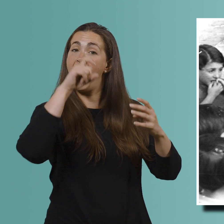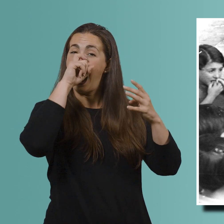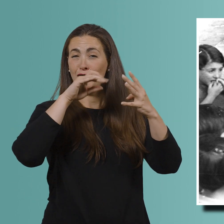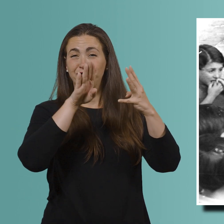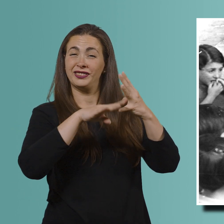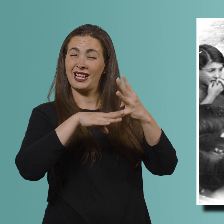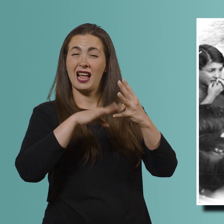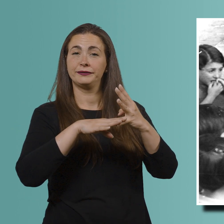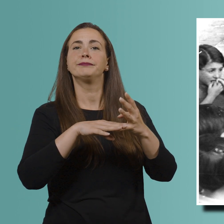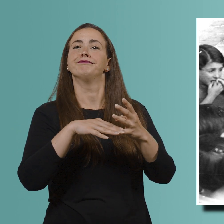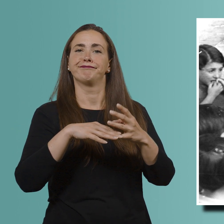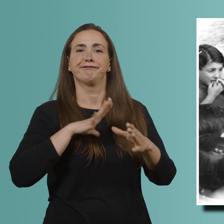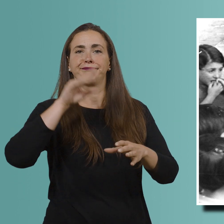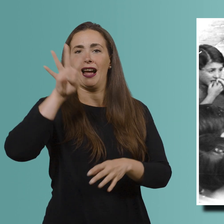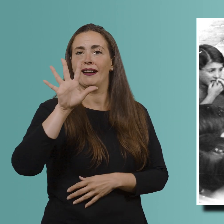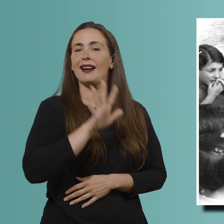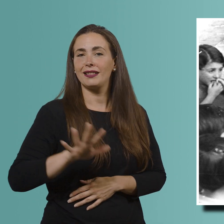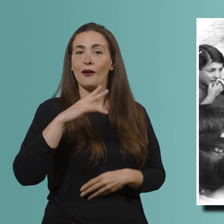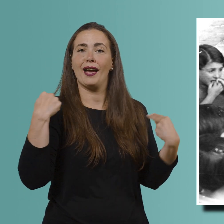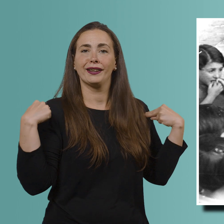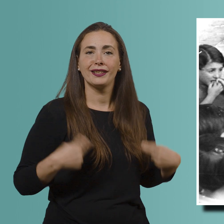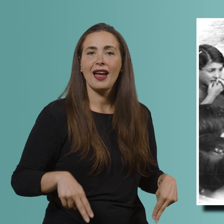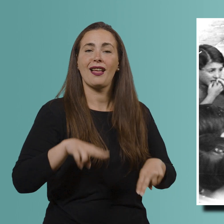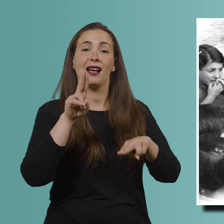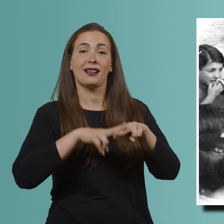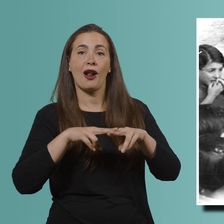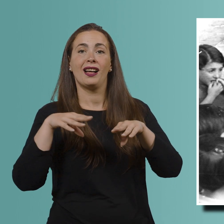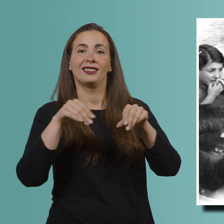i, cap a finals d’any, de Lleida, Tarragona i les terres de l’Ebre,